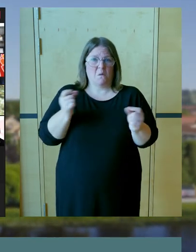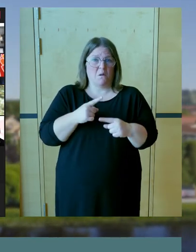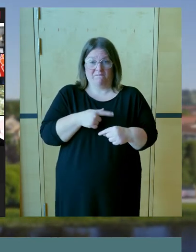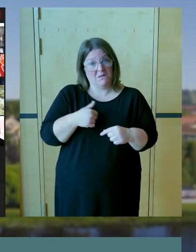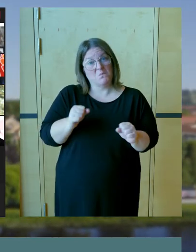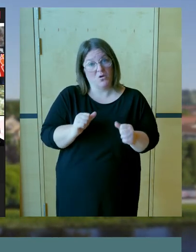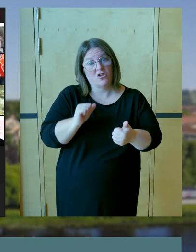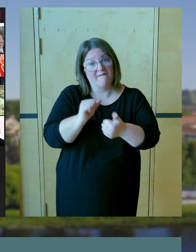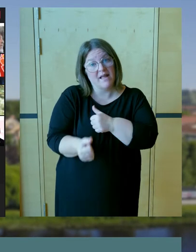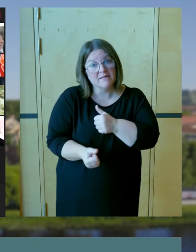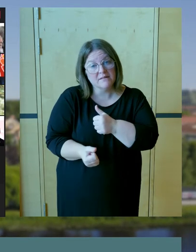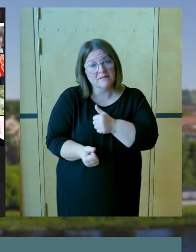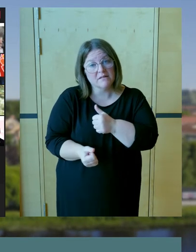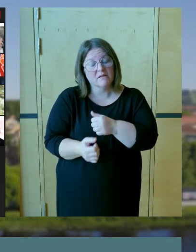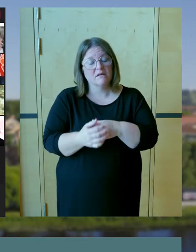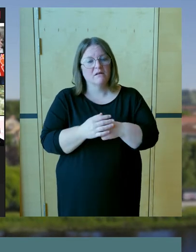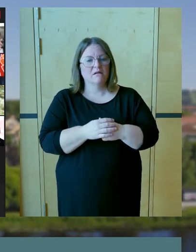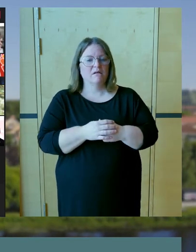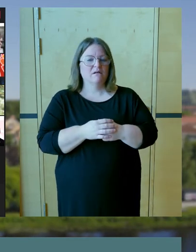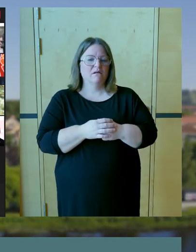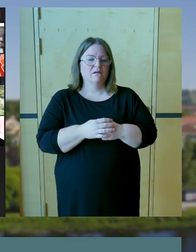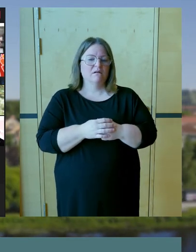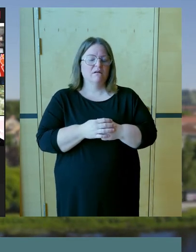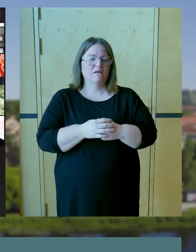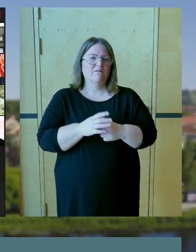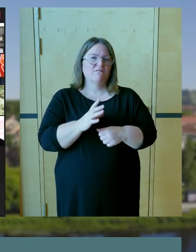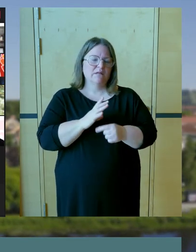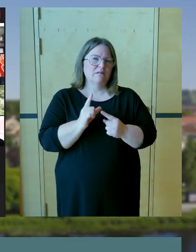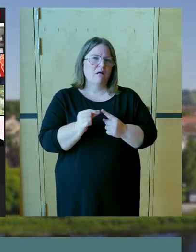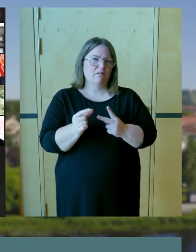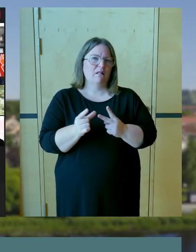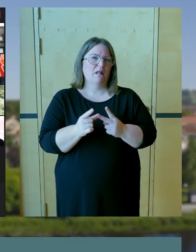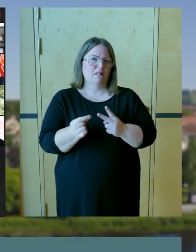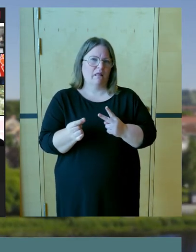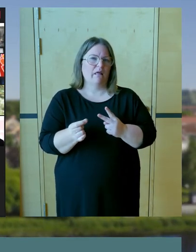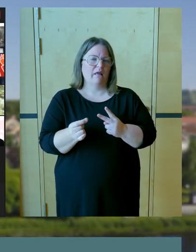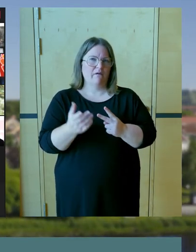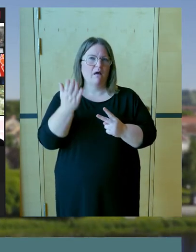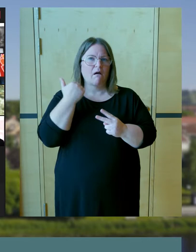Här finns ju alternativ att bygga ut vartefter i framtiden man ser